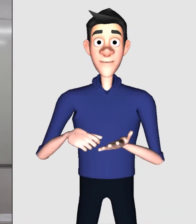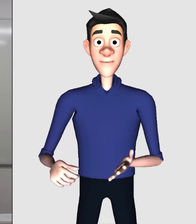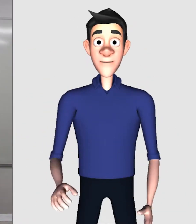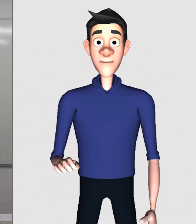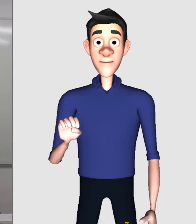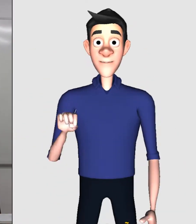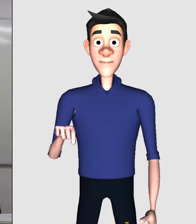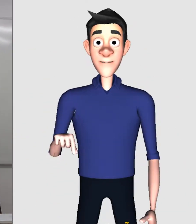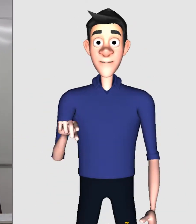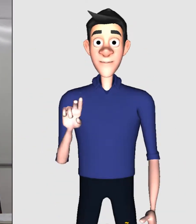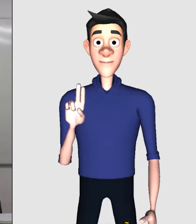Amplitude, que é igual: